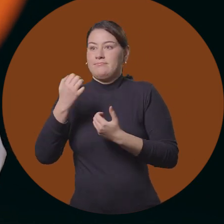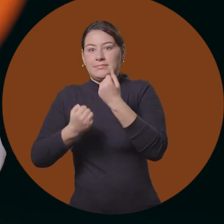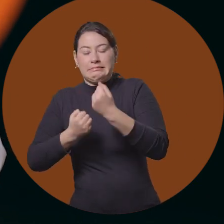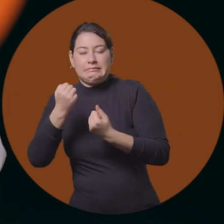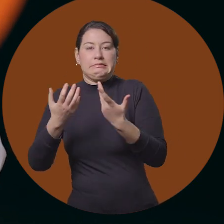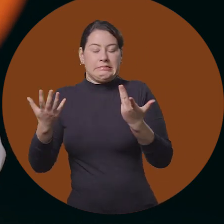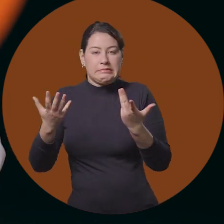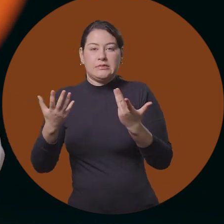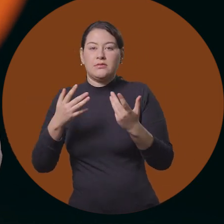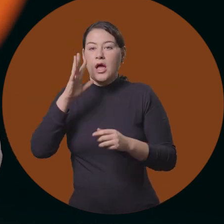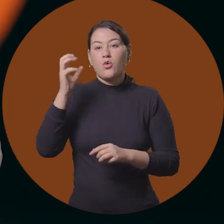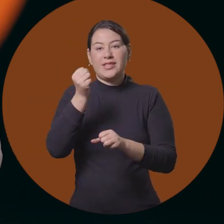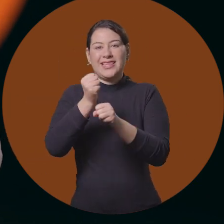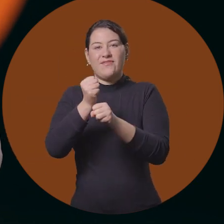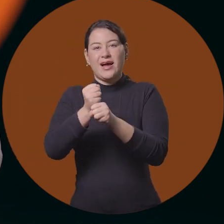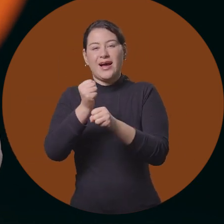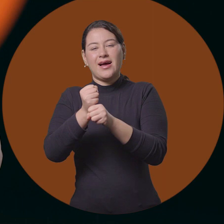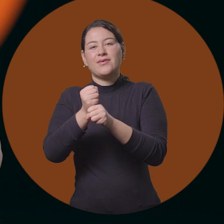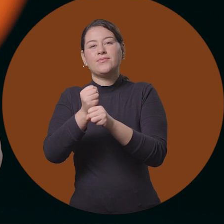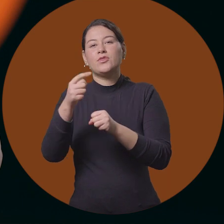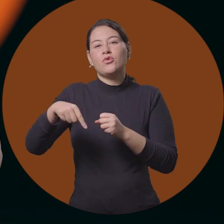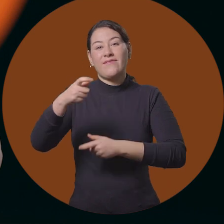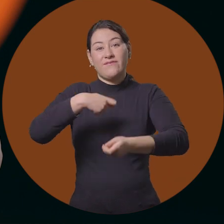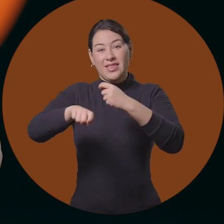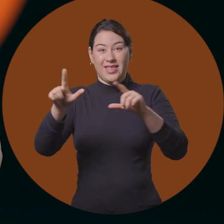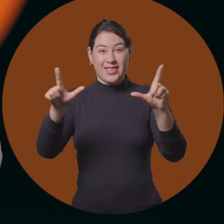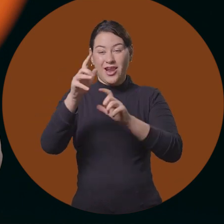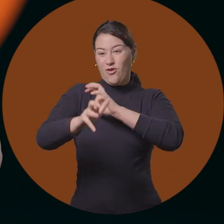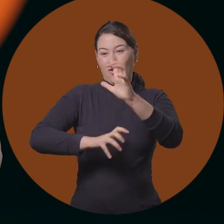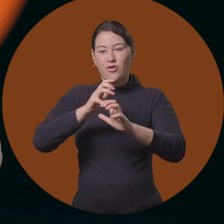y conseguí un lugar donde vendía televisores color, en París Televisión.